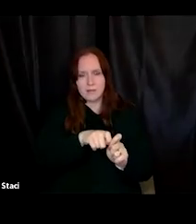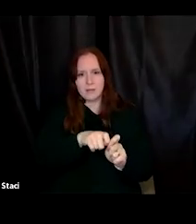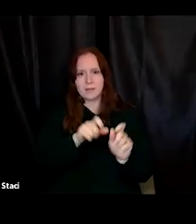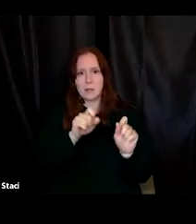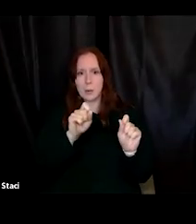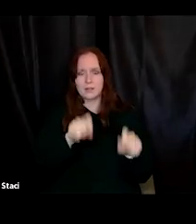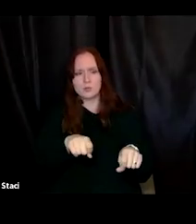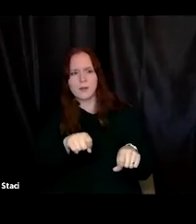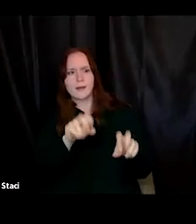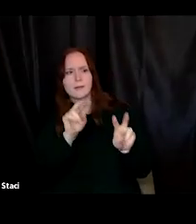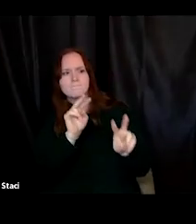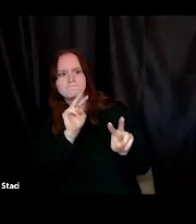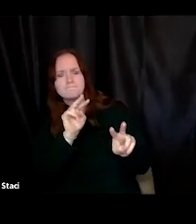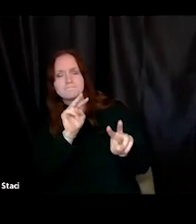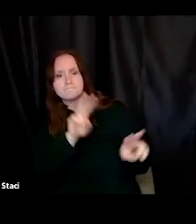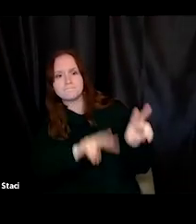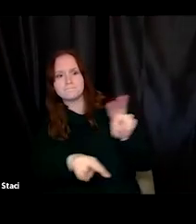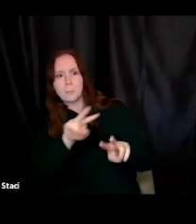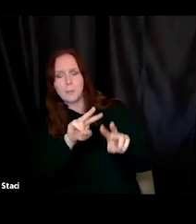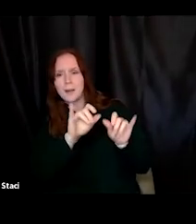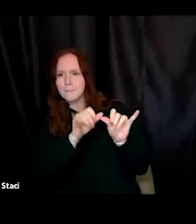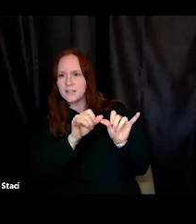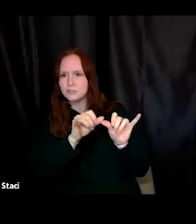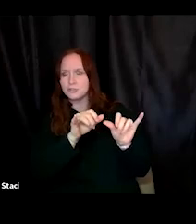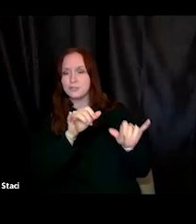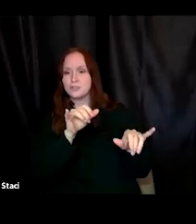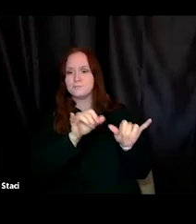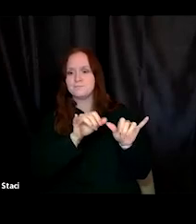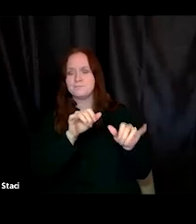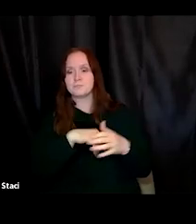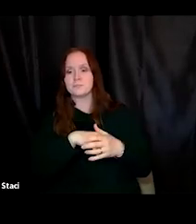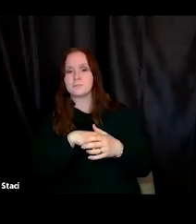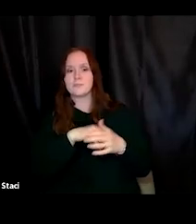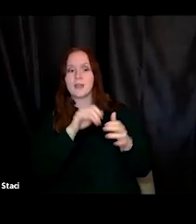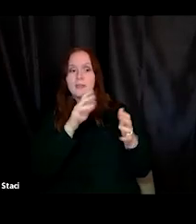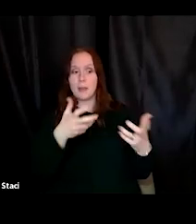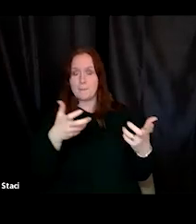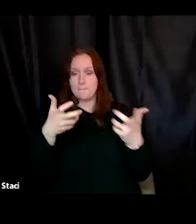mucha comunicación cercana y algo de enrutamiento extra